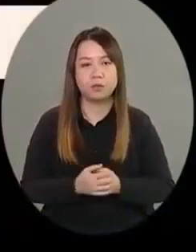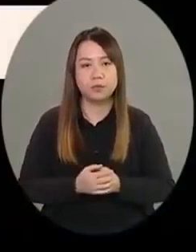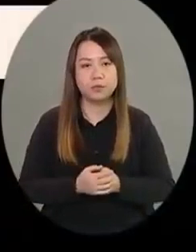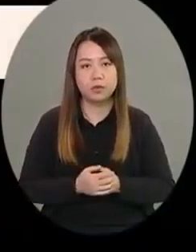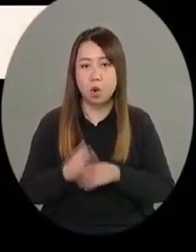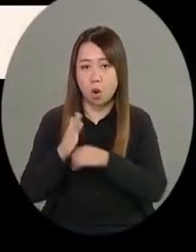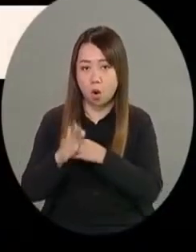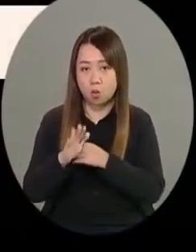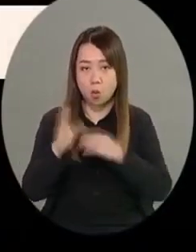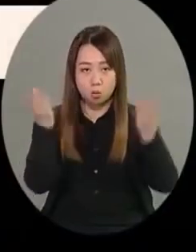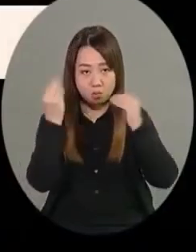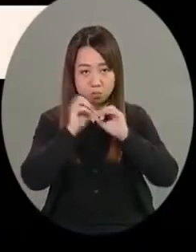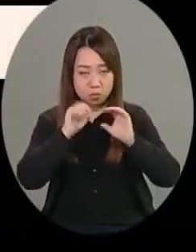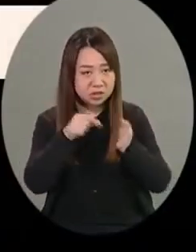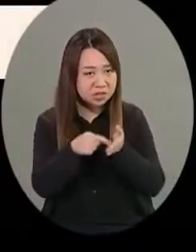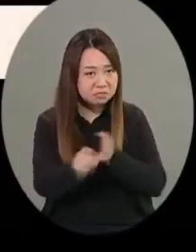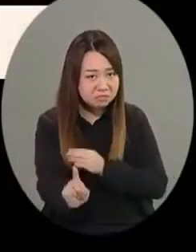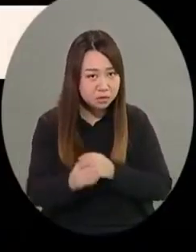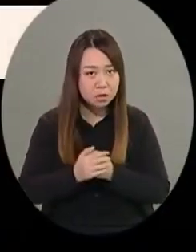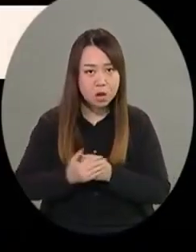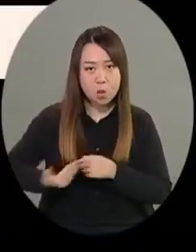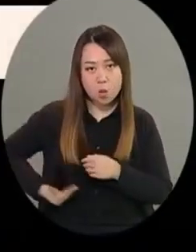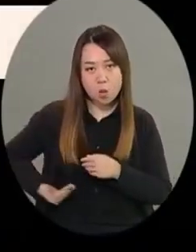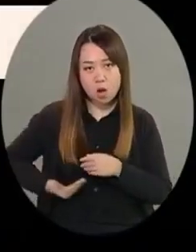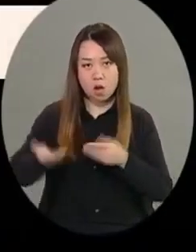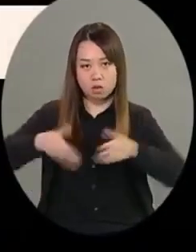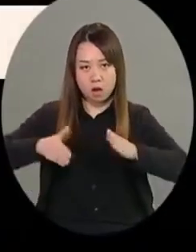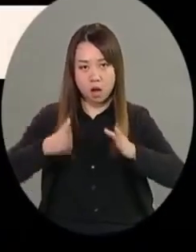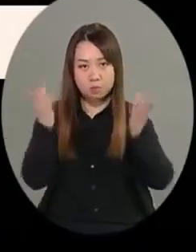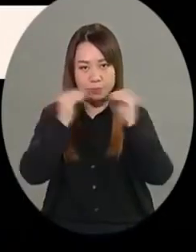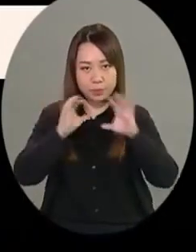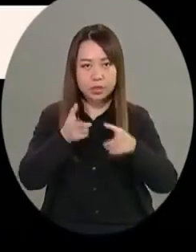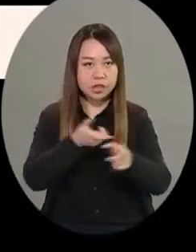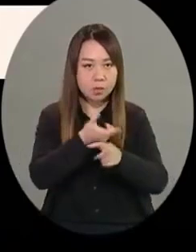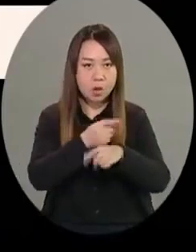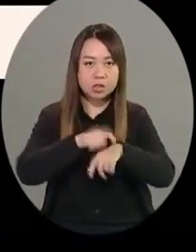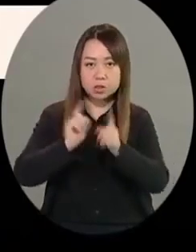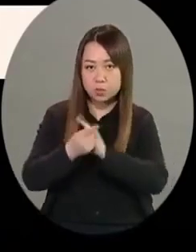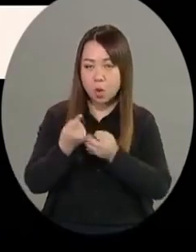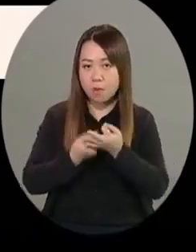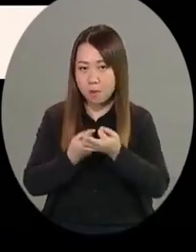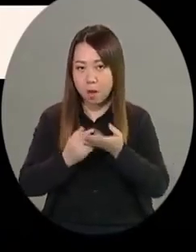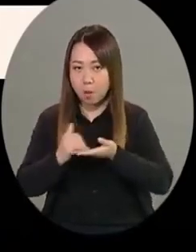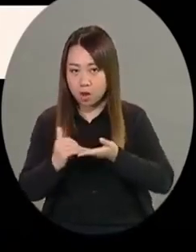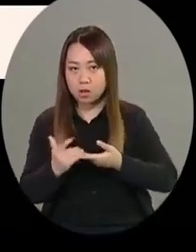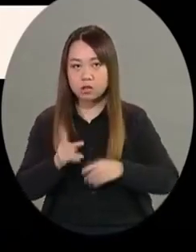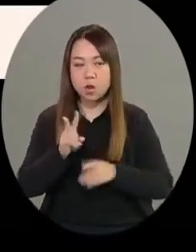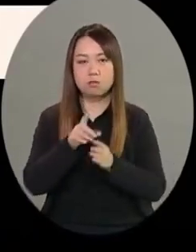外国媒体的报道用什么词语呢 华尔街日报，金融时报，卫报，都用quit（退出）